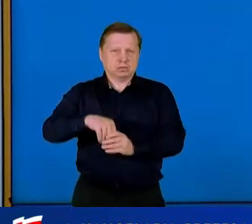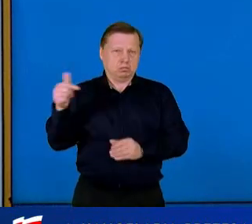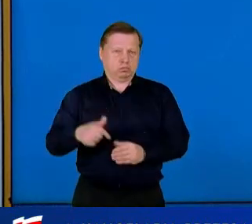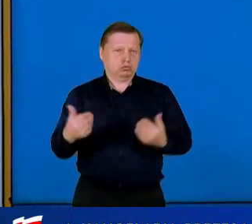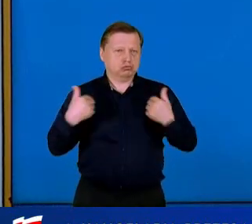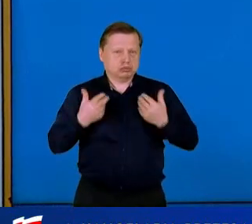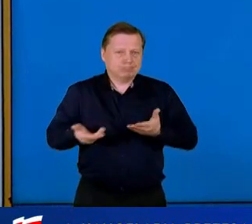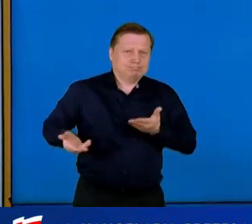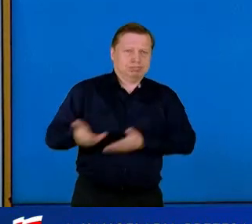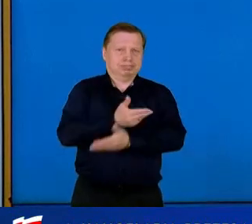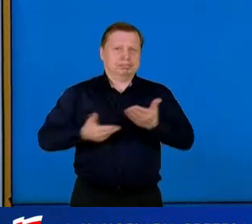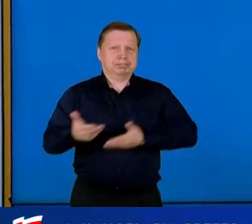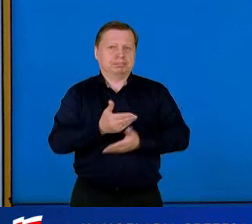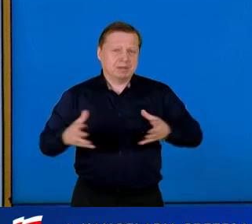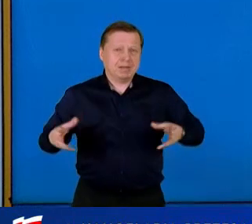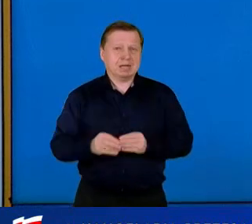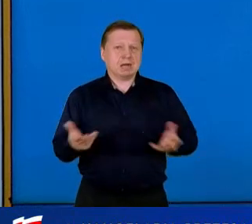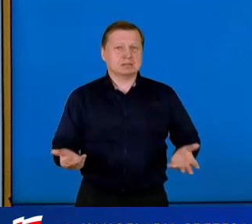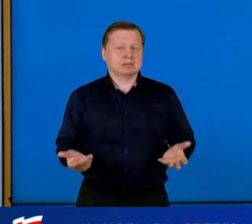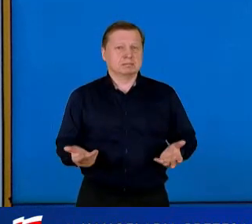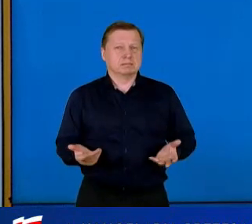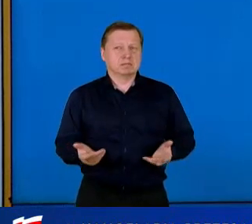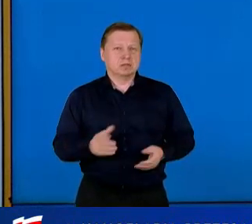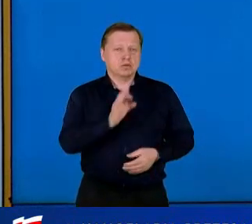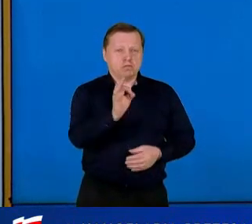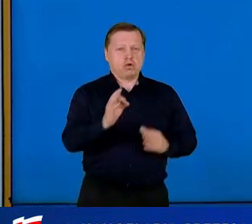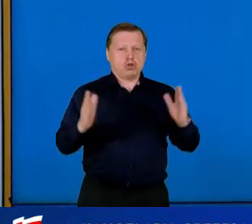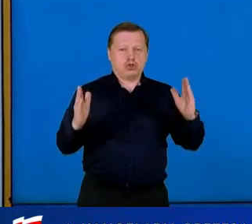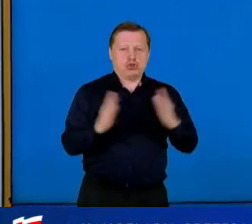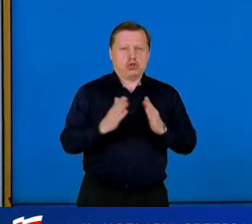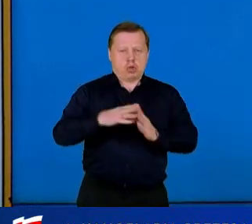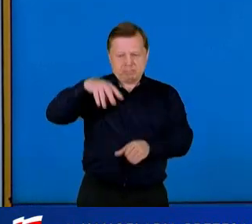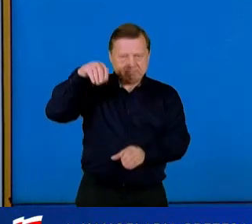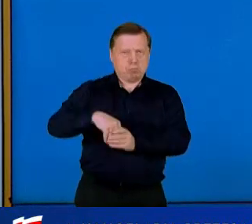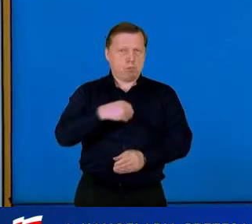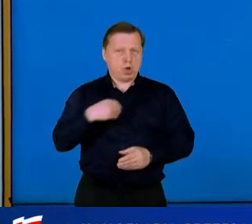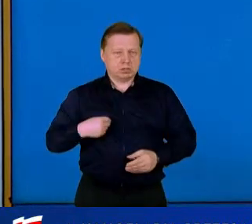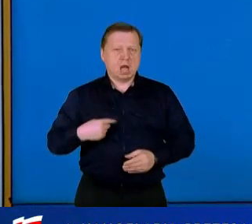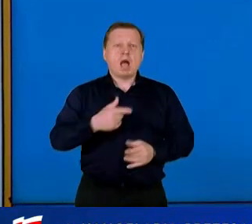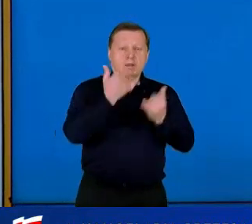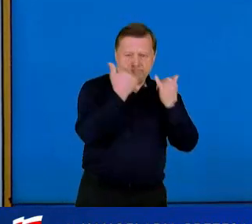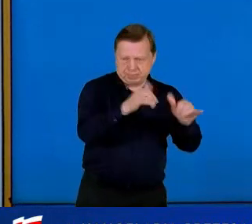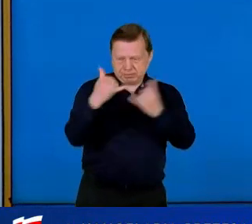Wszyscy musimy znaleźć się, znaleźć w niej swój dom. Różnijmy się, spierajmy się,